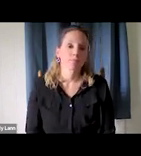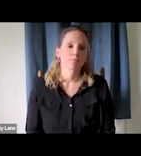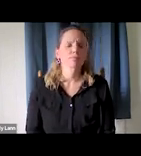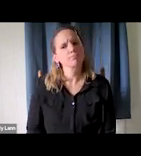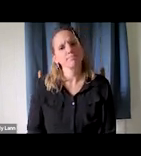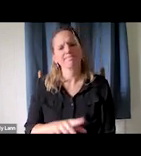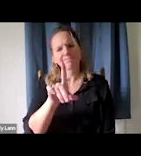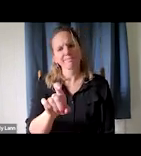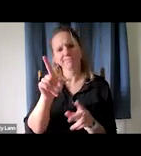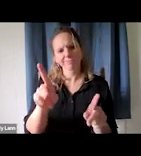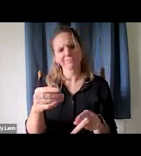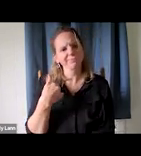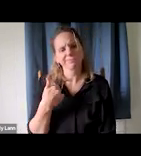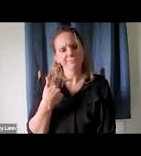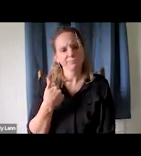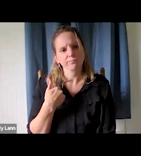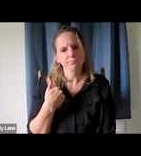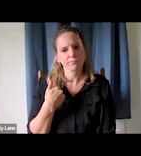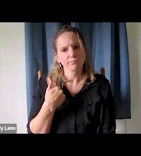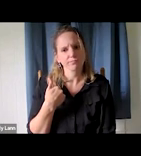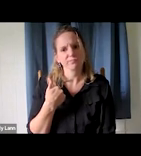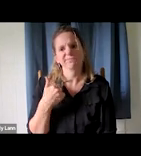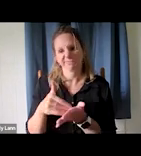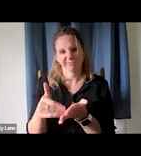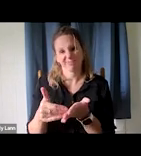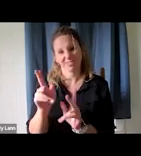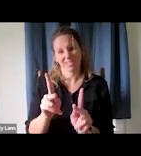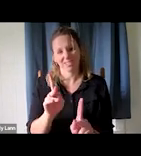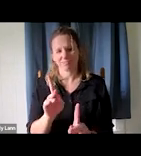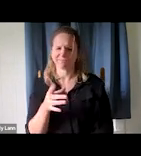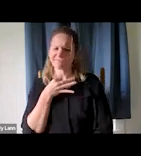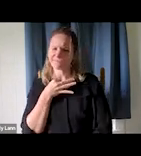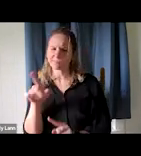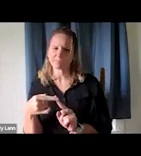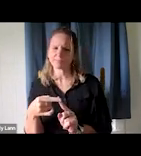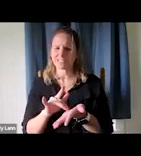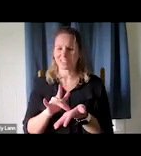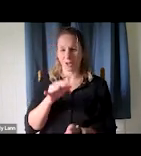Una pregunta que nos hacen mucho es: ¿qué sucede con el consumo de la marihuana medicinal?